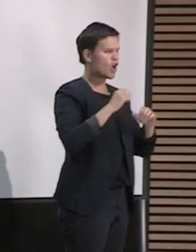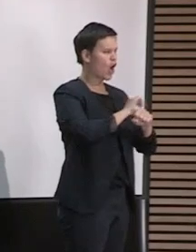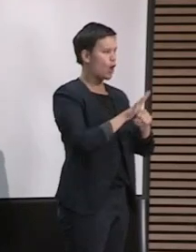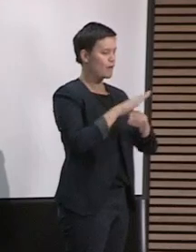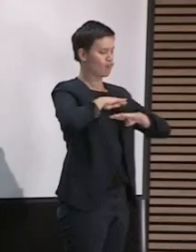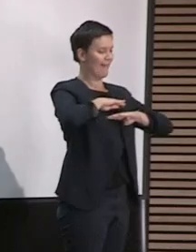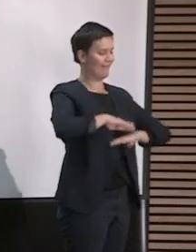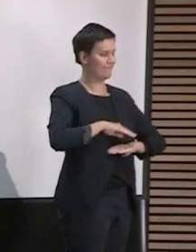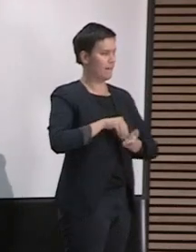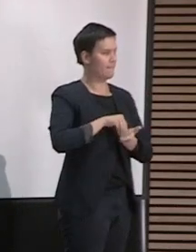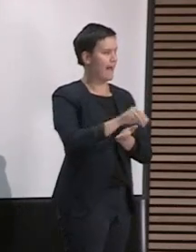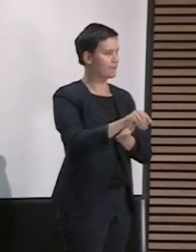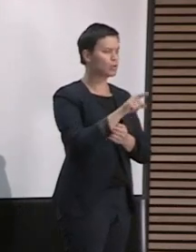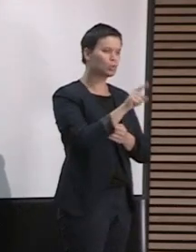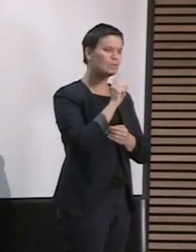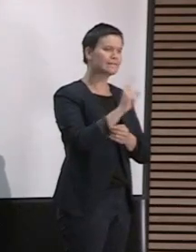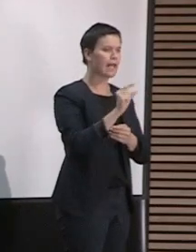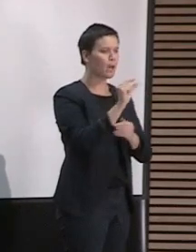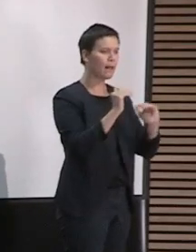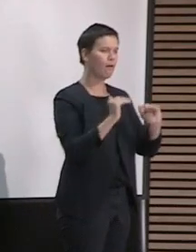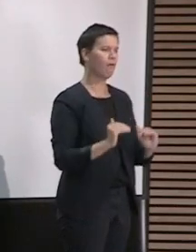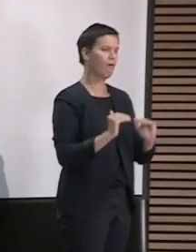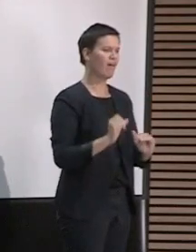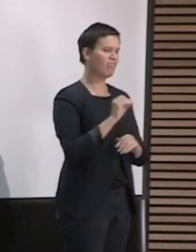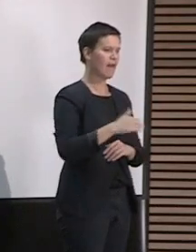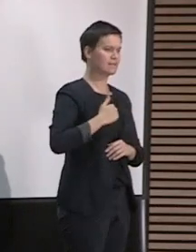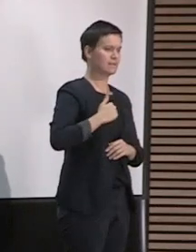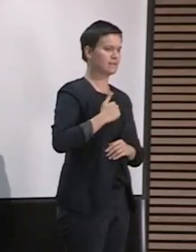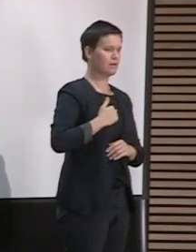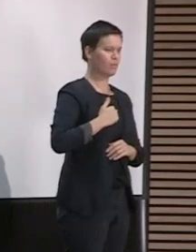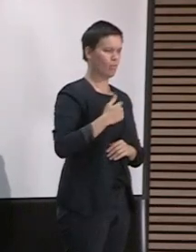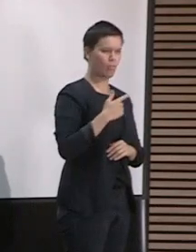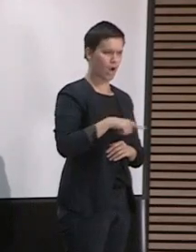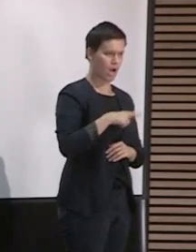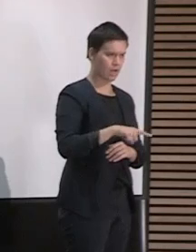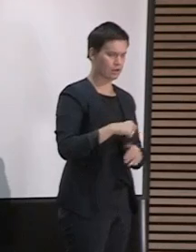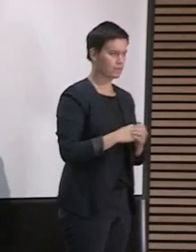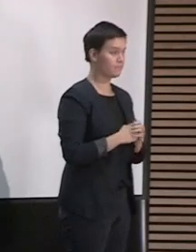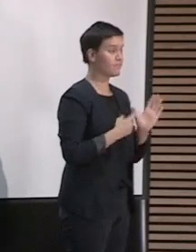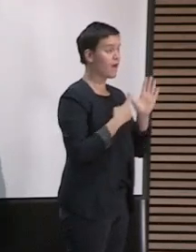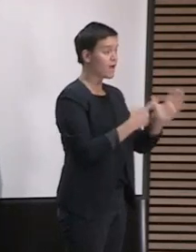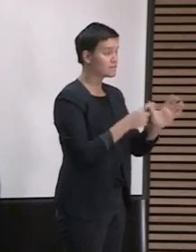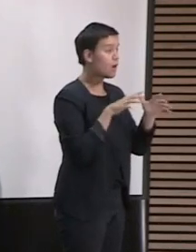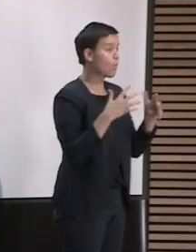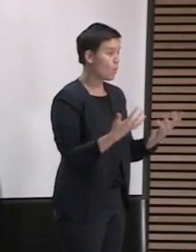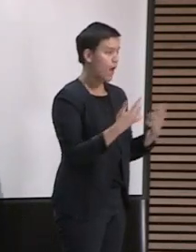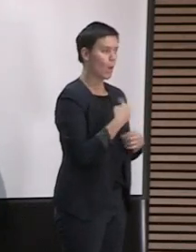atu. I korero koe mo te painga